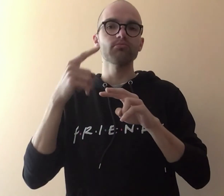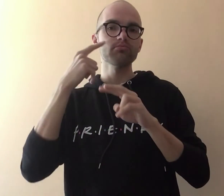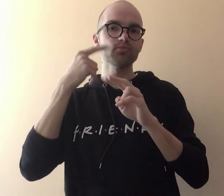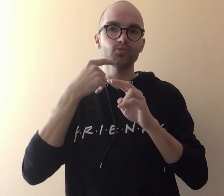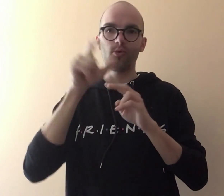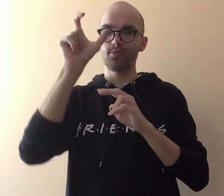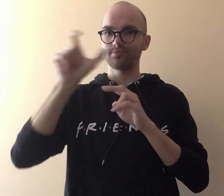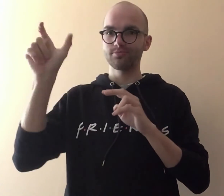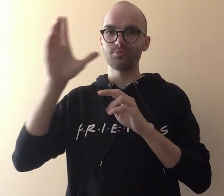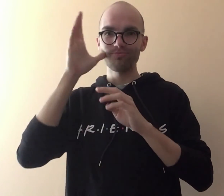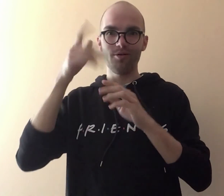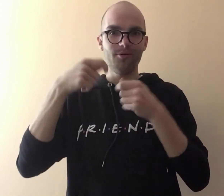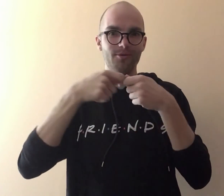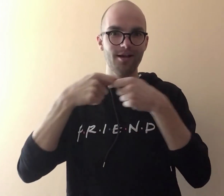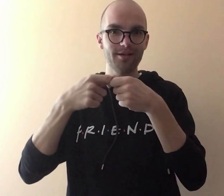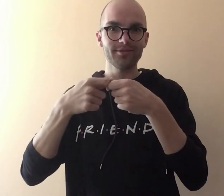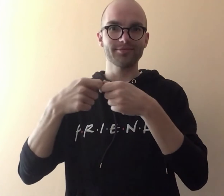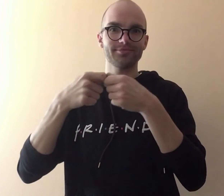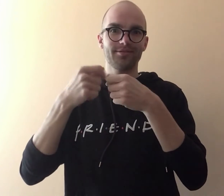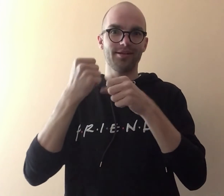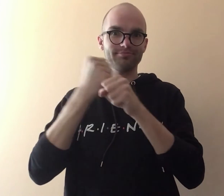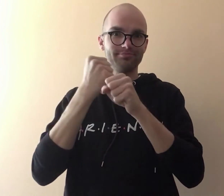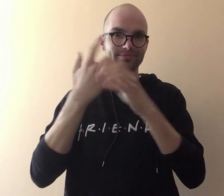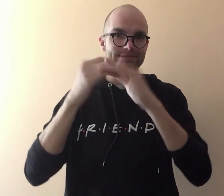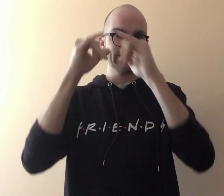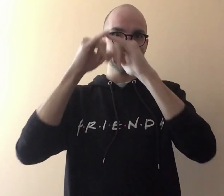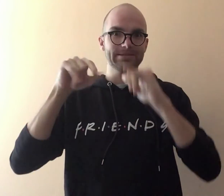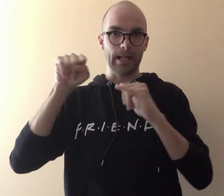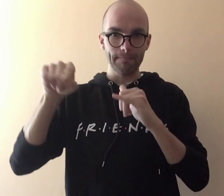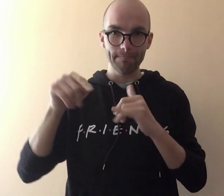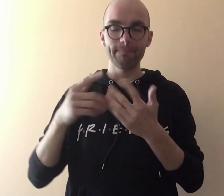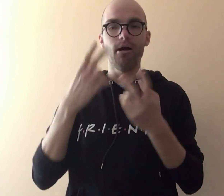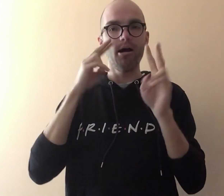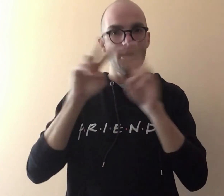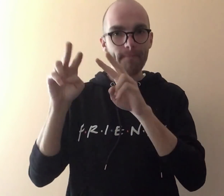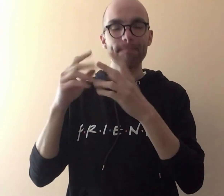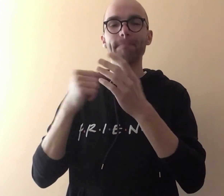v katerem so informacije o poteku kampiranja, da boste lahko sami pogledali.